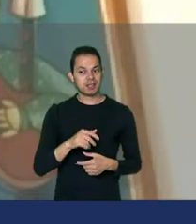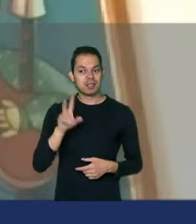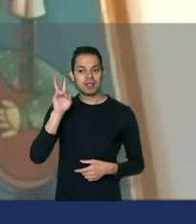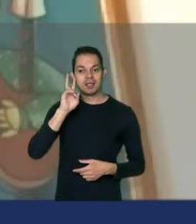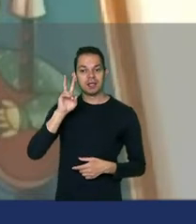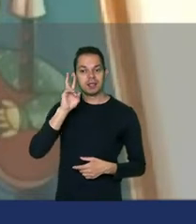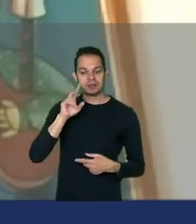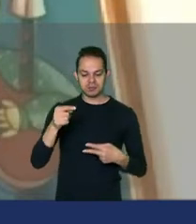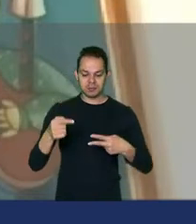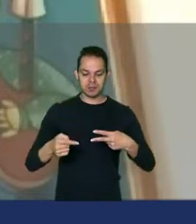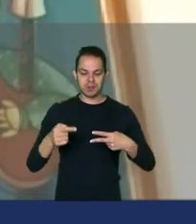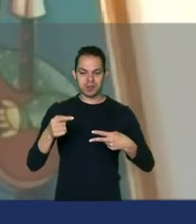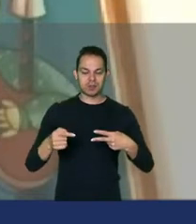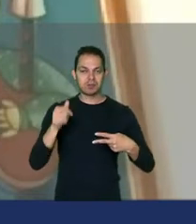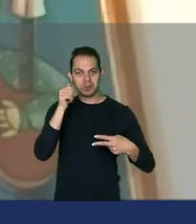BRASILEIRAS. EU LEMBRARIA AQUI